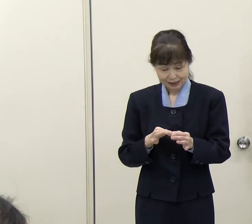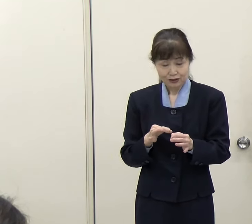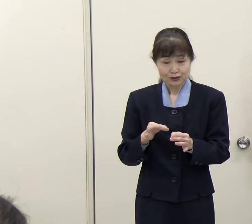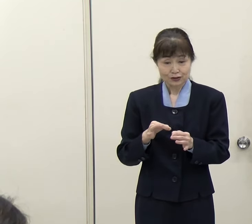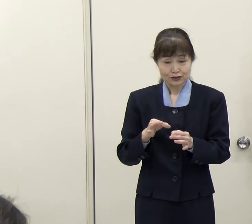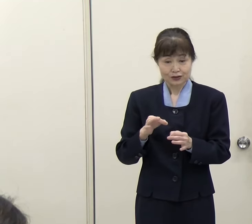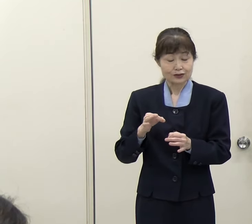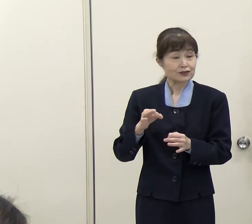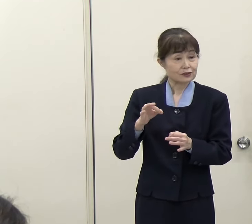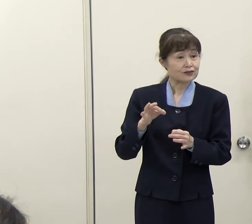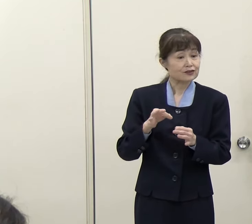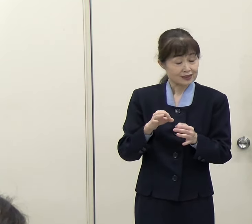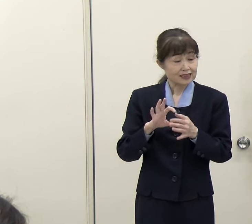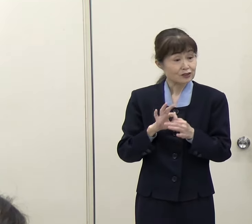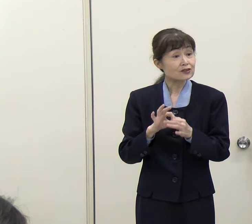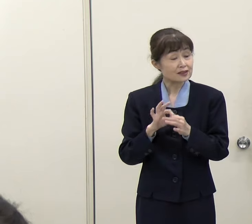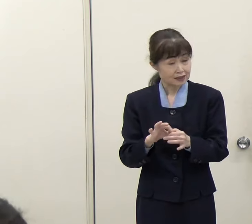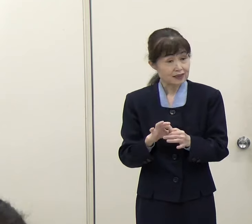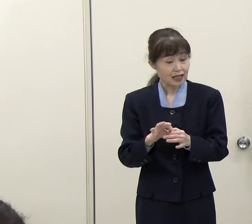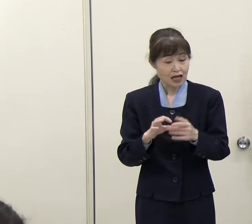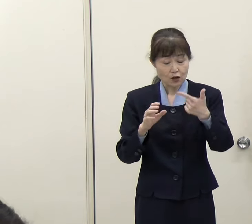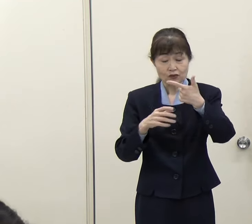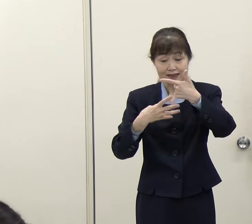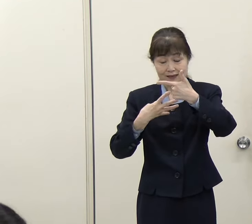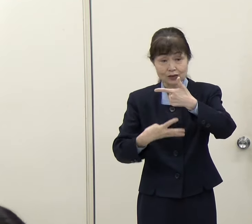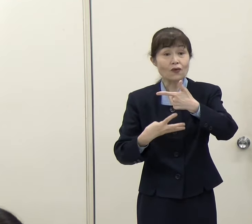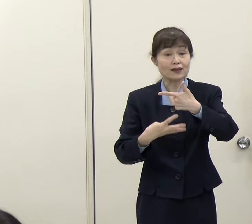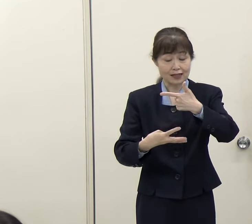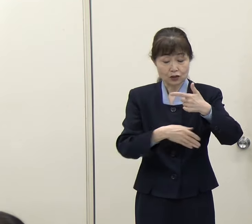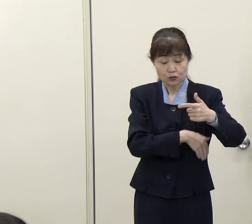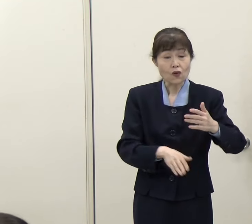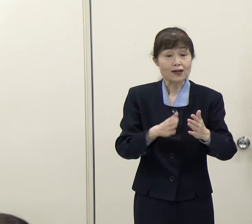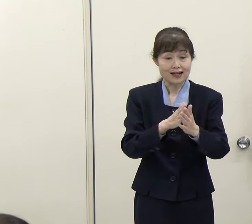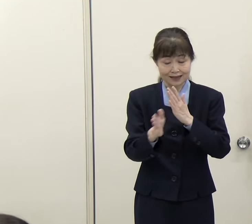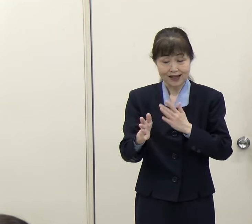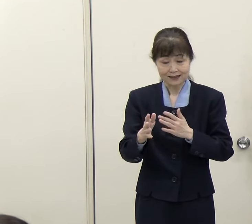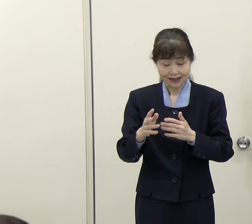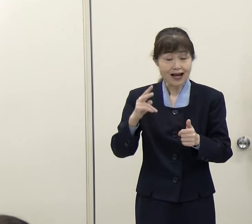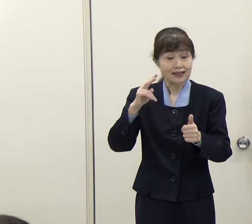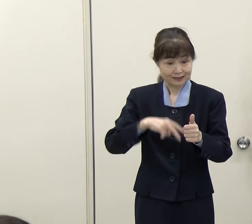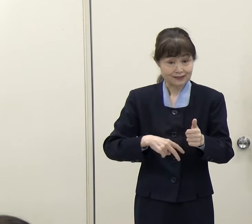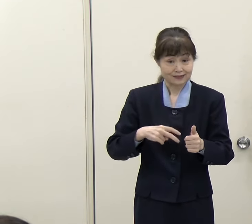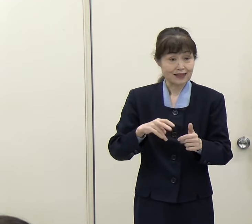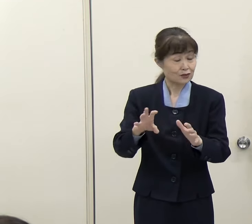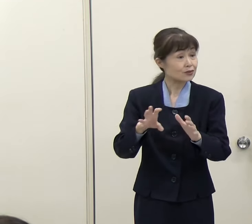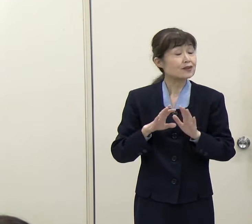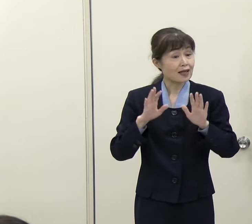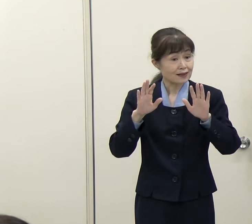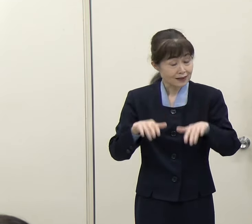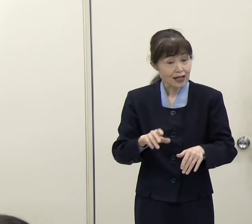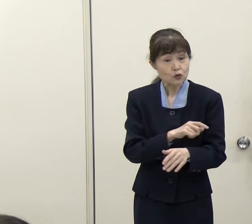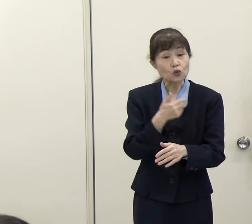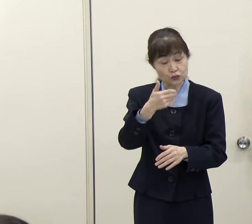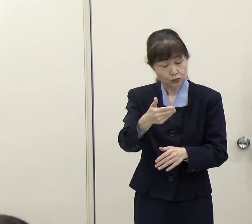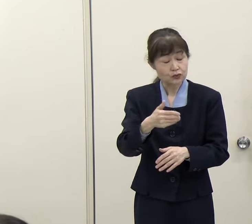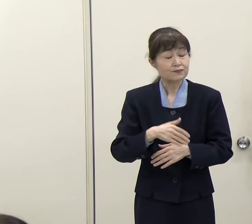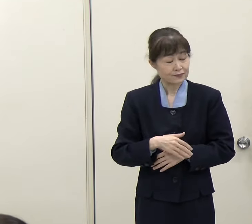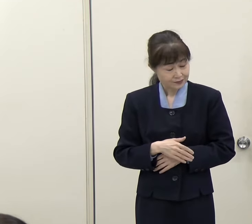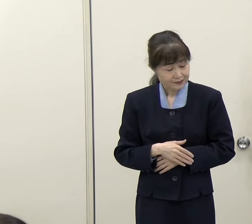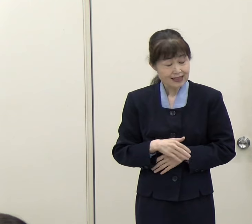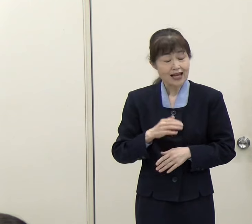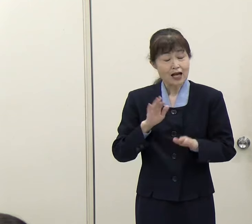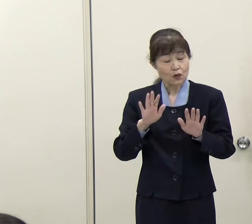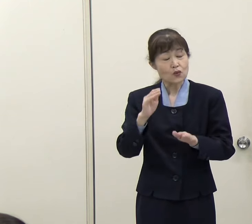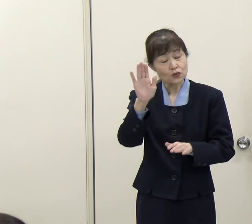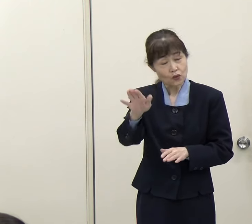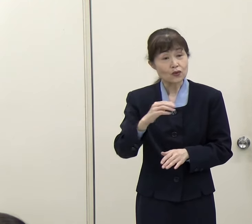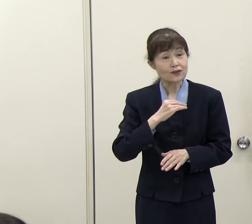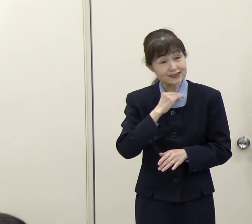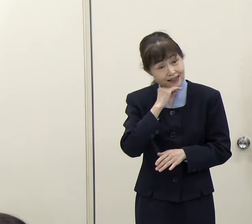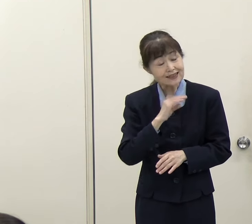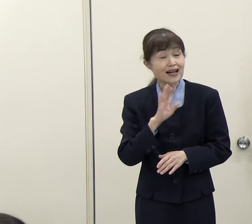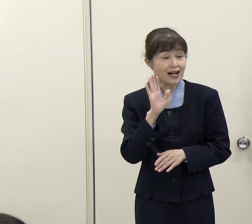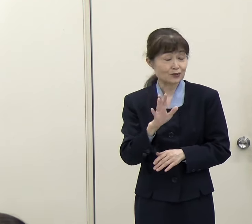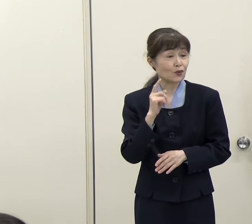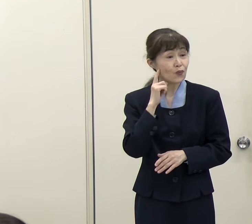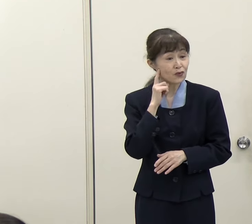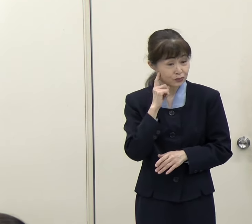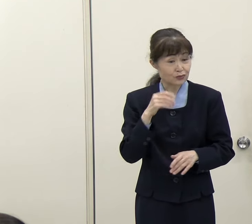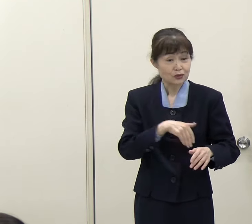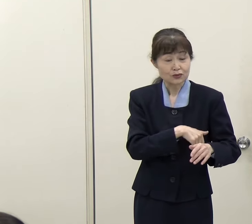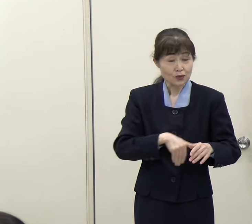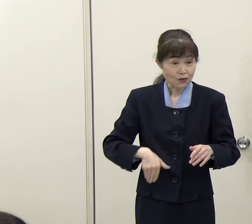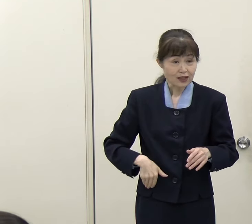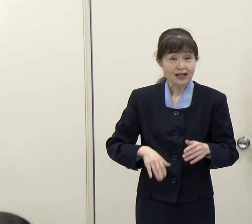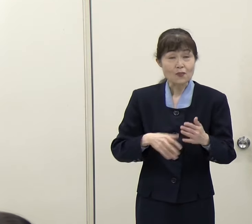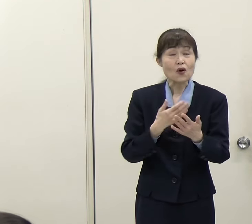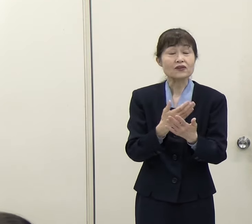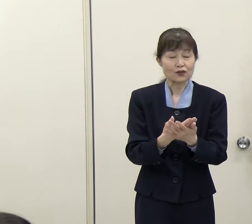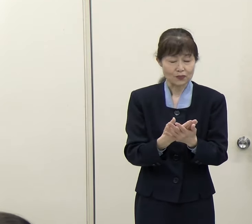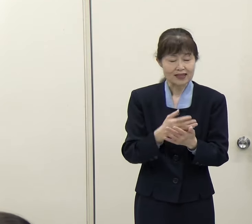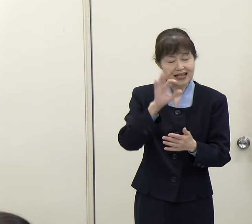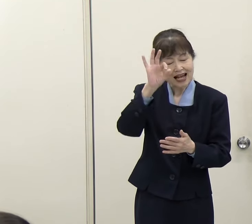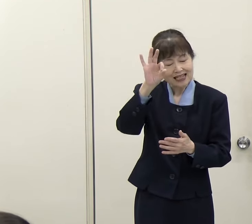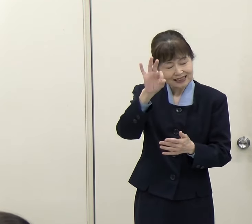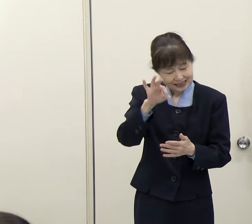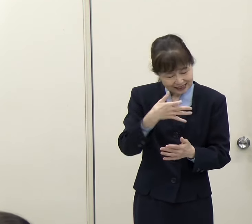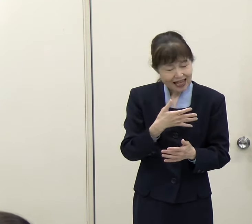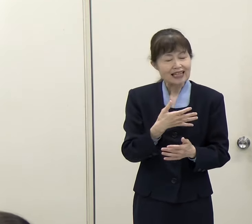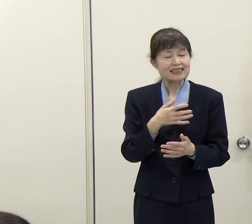６月４日に福岡県と福岡市が選定され、今後、資産運用会社の期待が高まっていると思いますが、今回の内容を見ると、福岡が求めている税優遇措置が盛り込まれておらず、